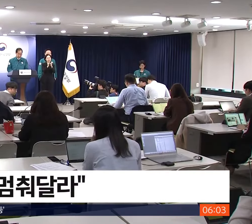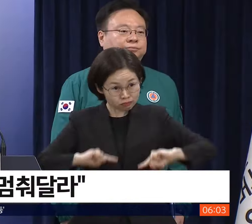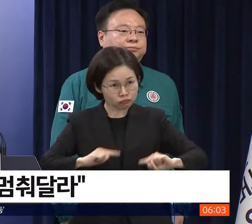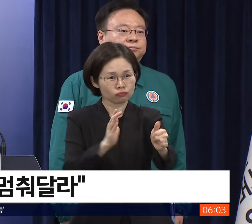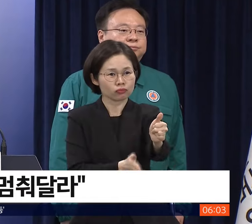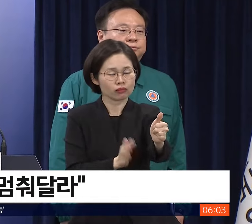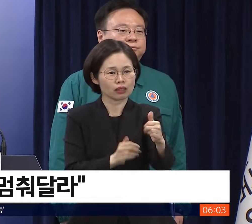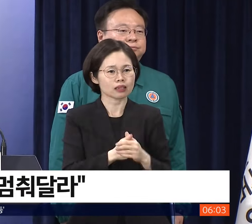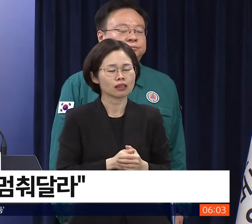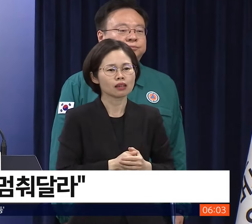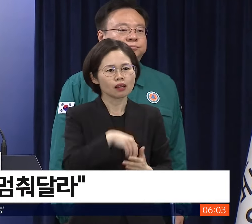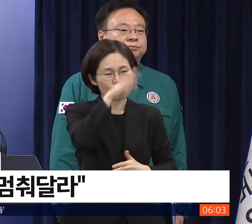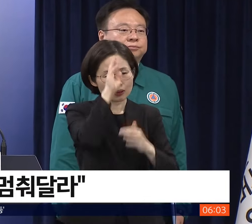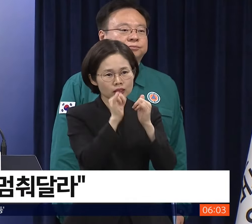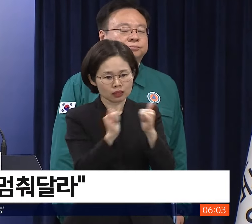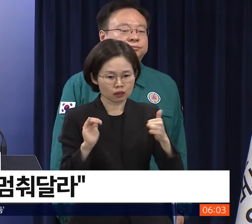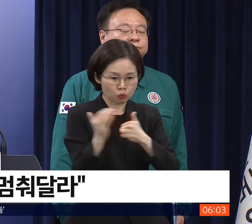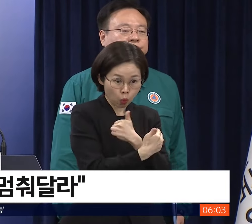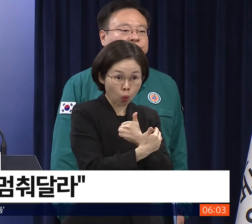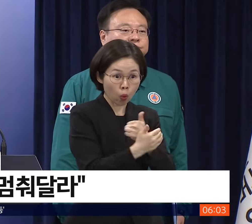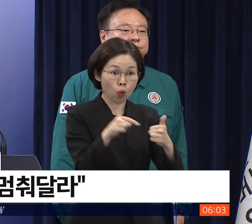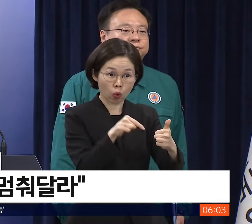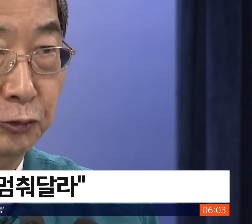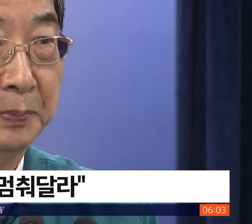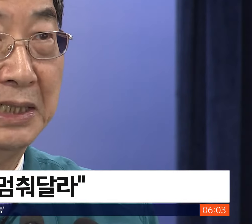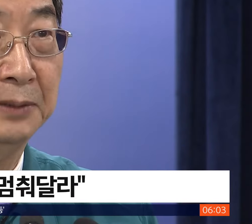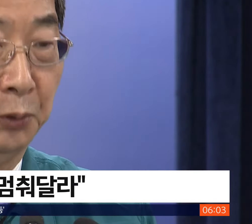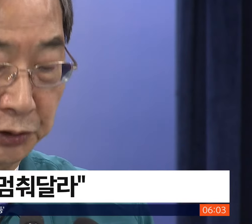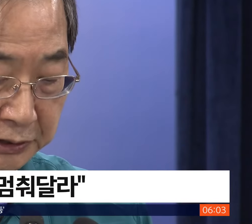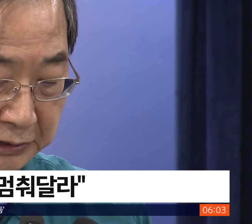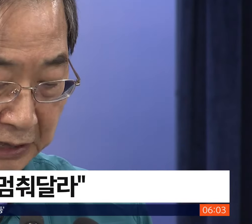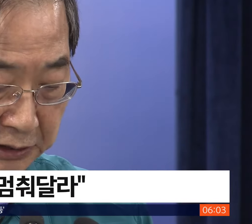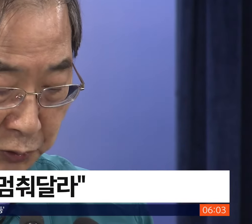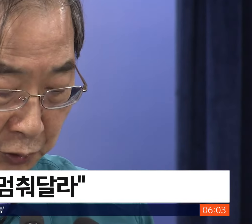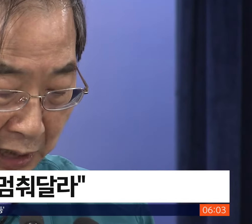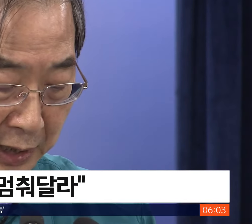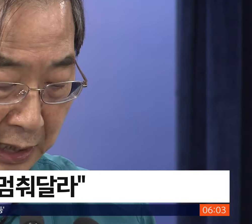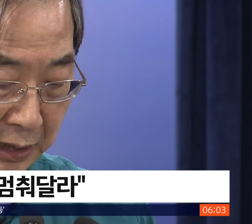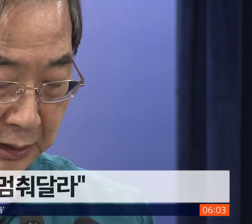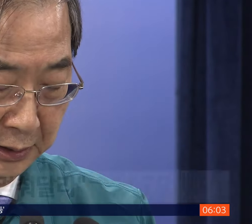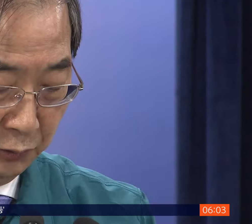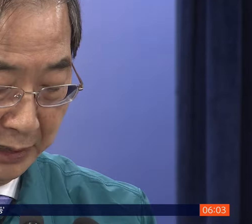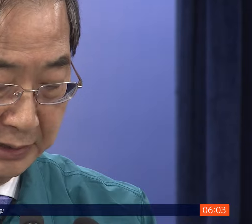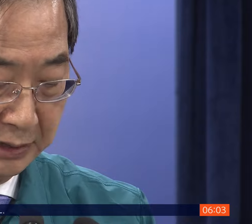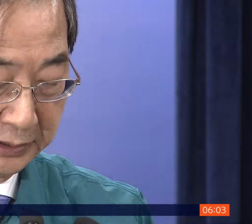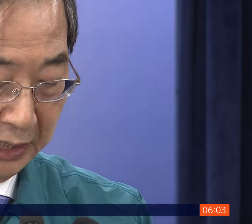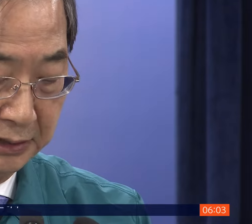의대 교수와 현장을 떠난 전공의, 의대생들에게 집단 행동을 멈춰달라고 당부했습니다. 특히 전공의 설득에 가장 많은 시간을